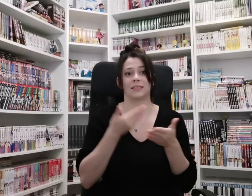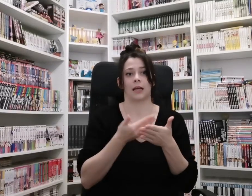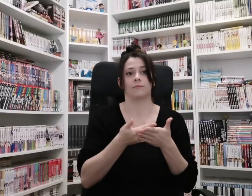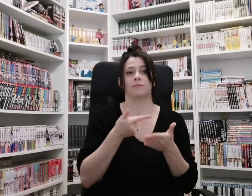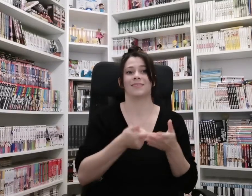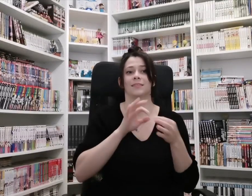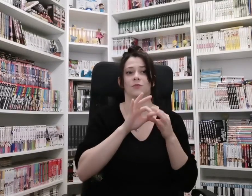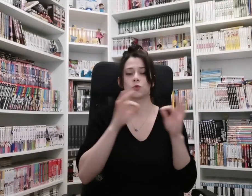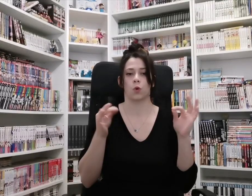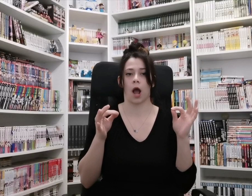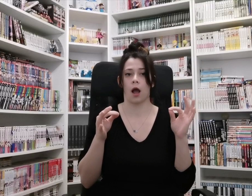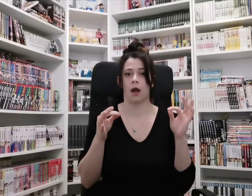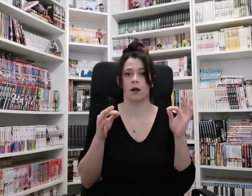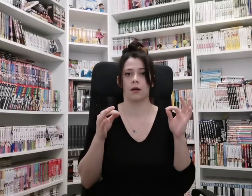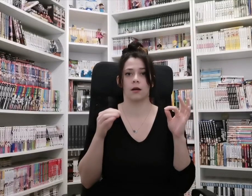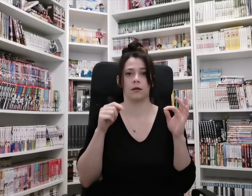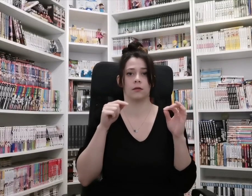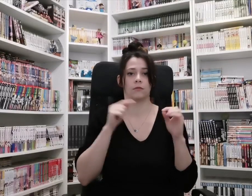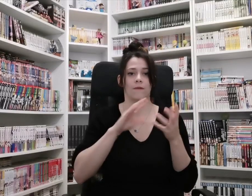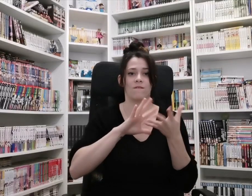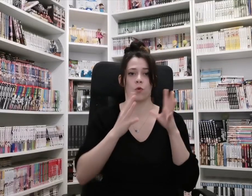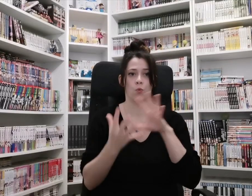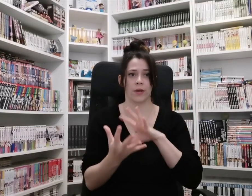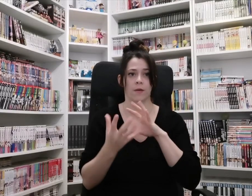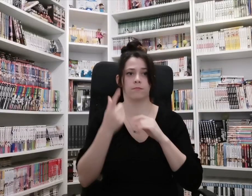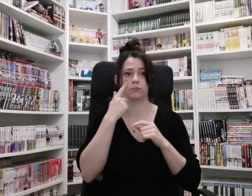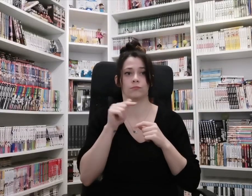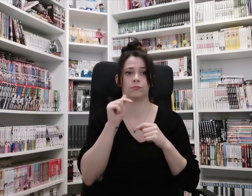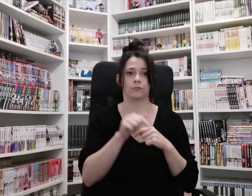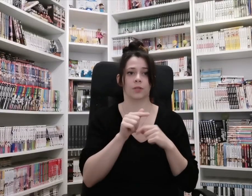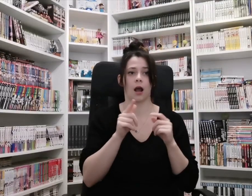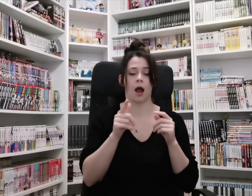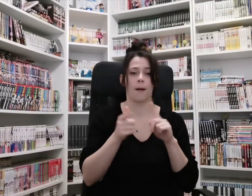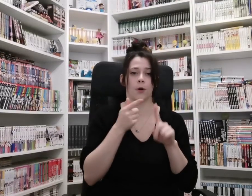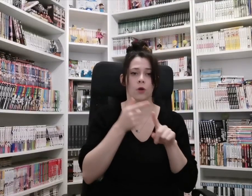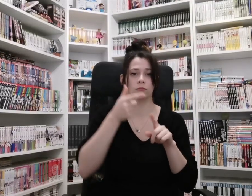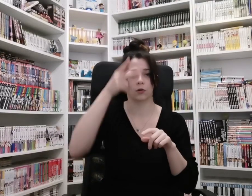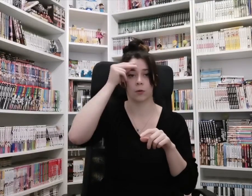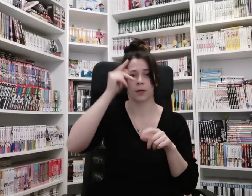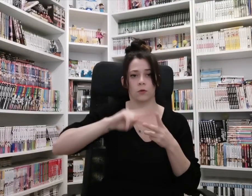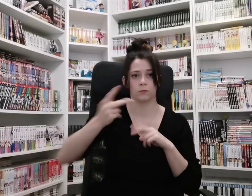est vraiment au centre de l’évolution de l’histoire. L’importance de comprendre l’autre…